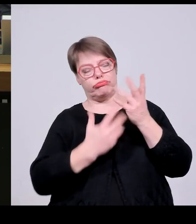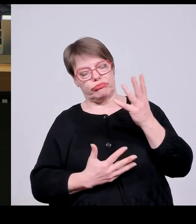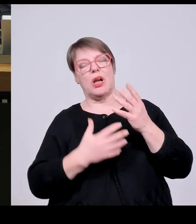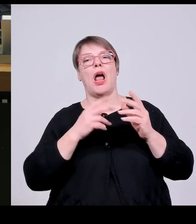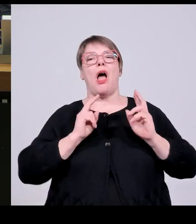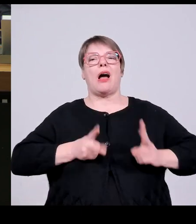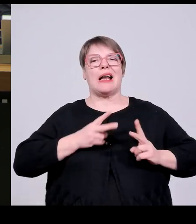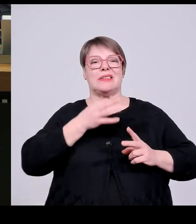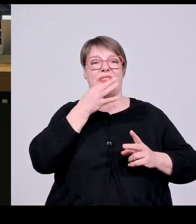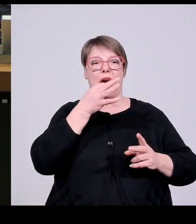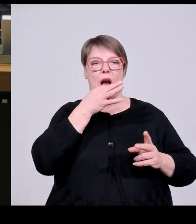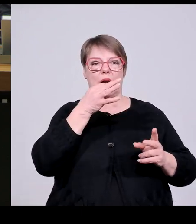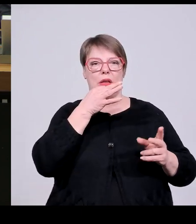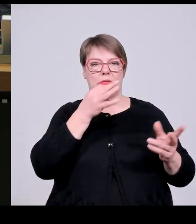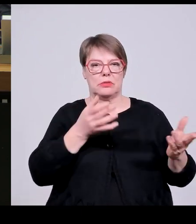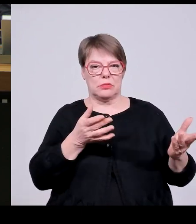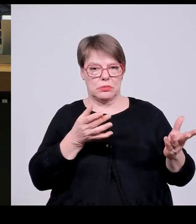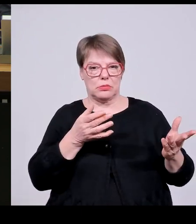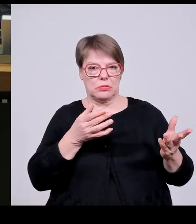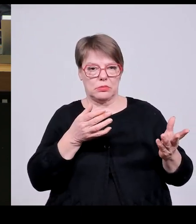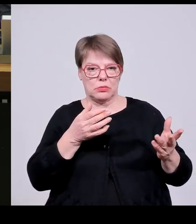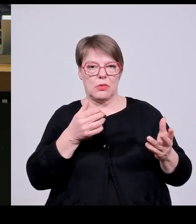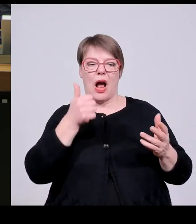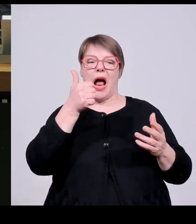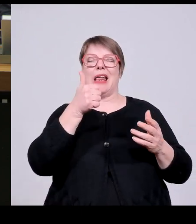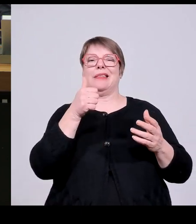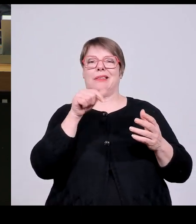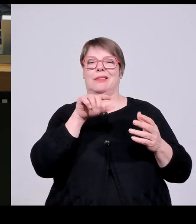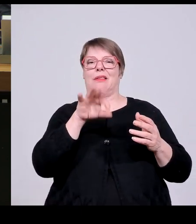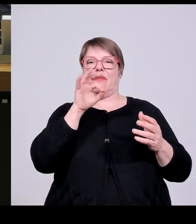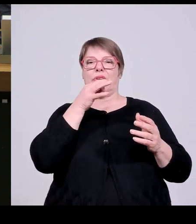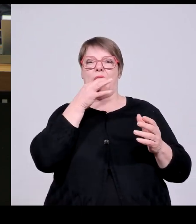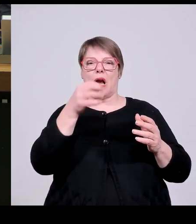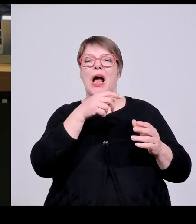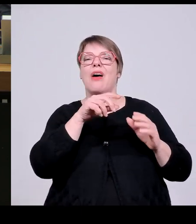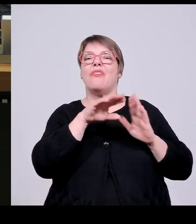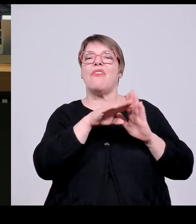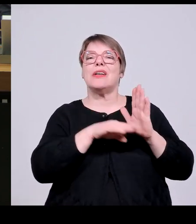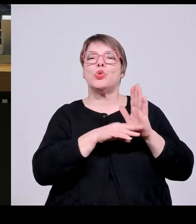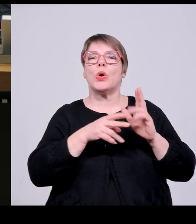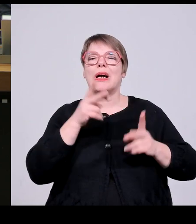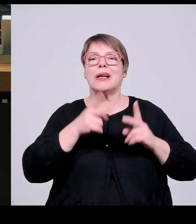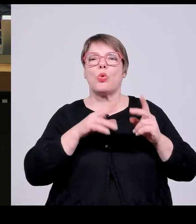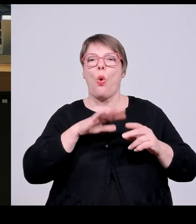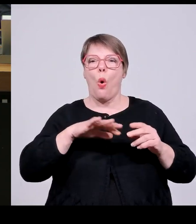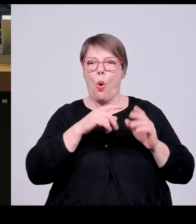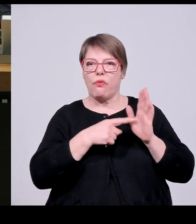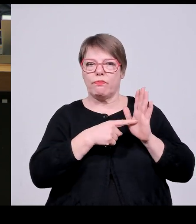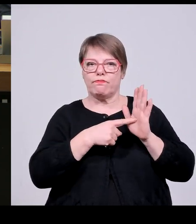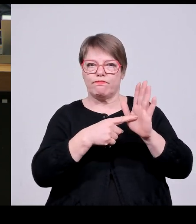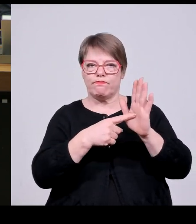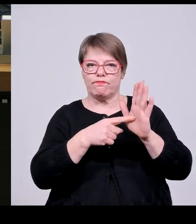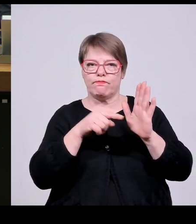Es ist zunächst klar, dass es hier nach der derzeitigen Rechtslage eine Situation gibt, in der sich etwaige, nach dem